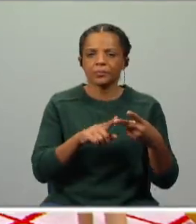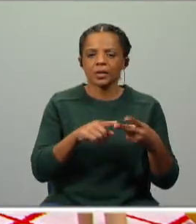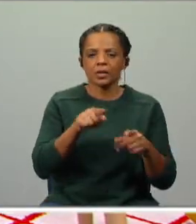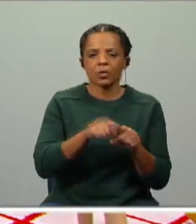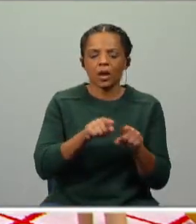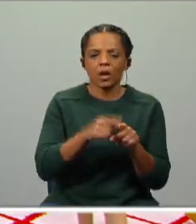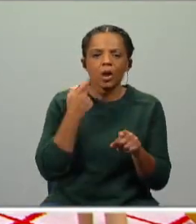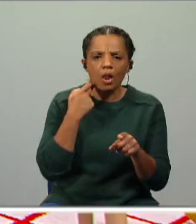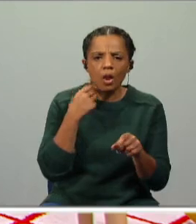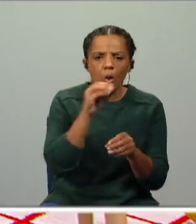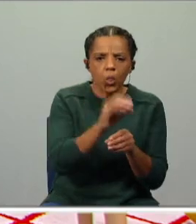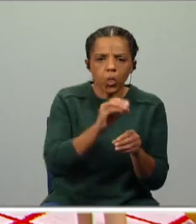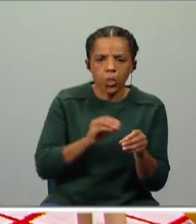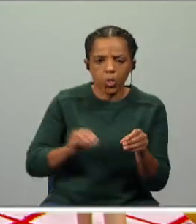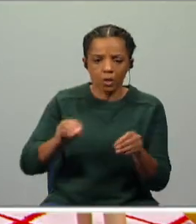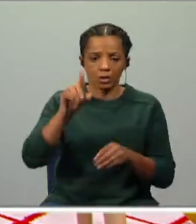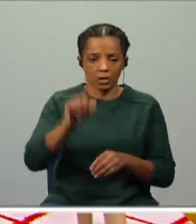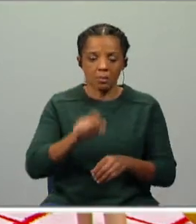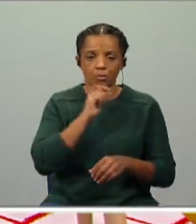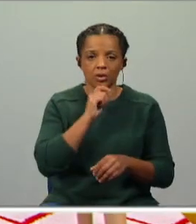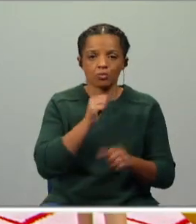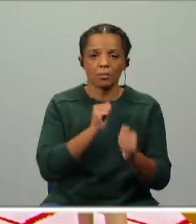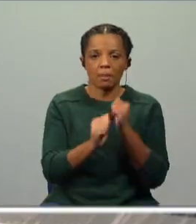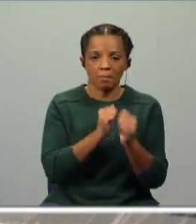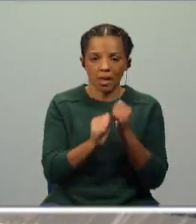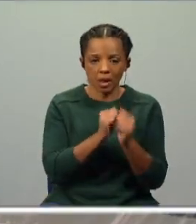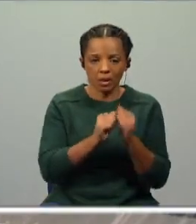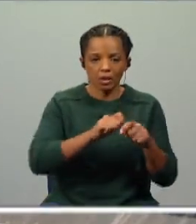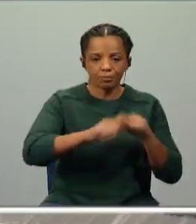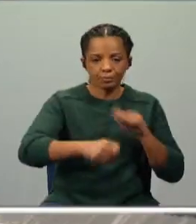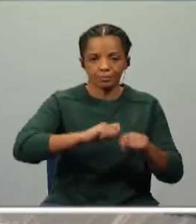mas podíamos também usar papel rasgado como está aqui